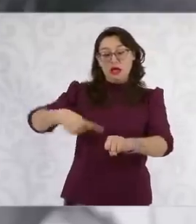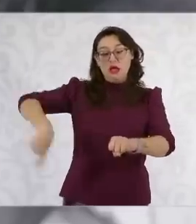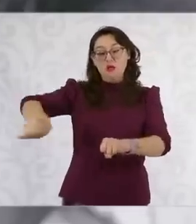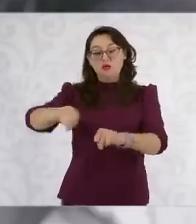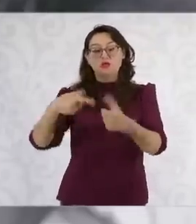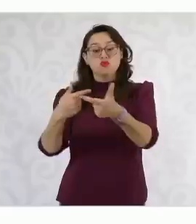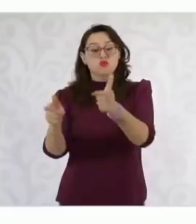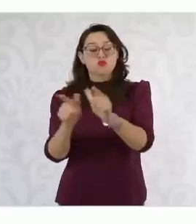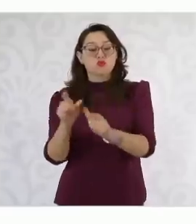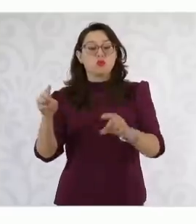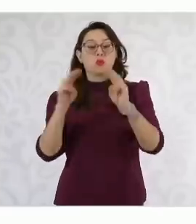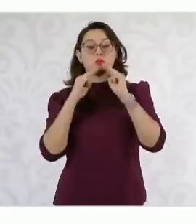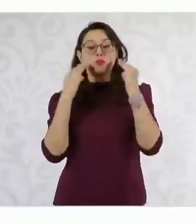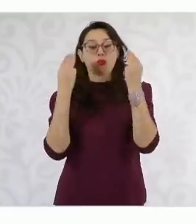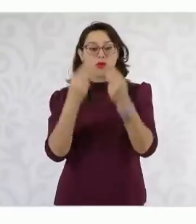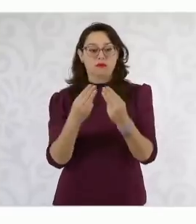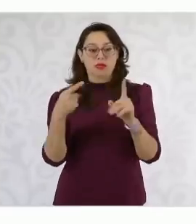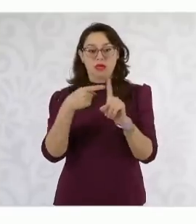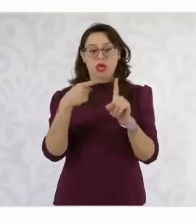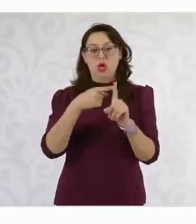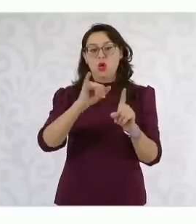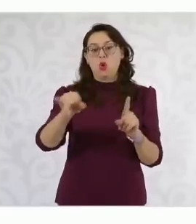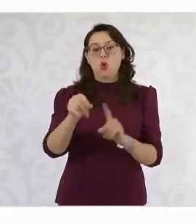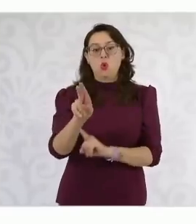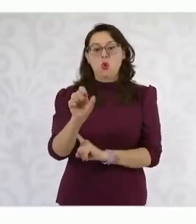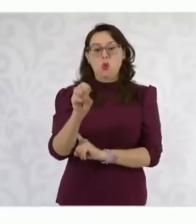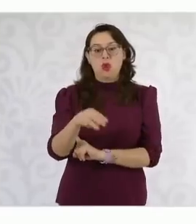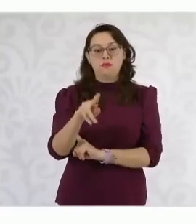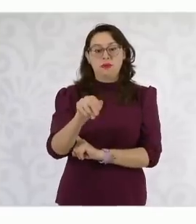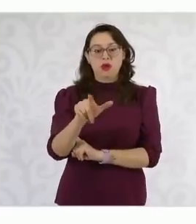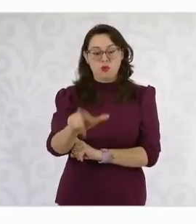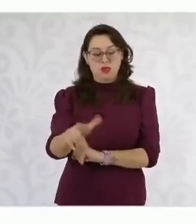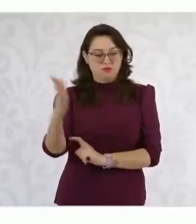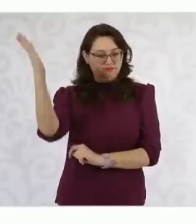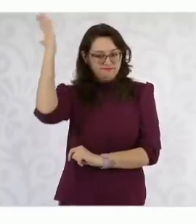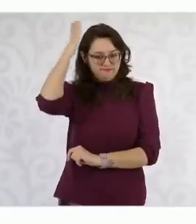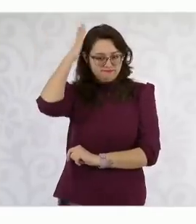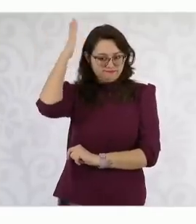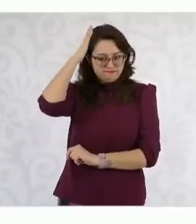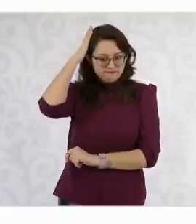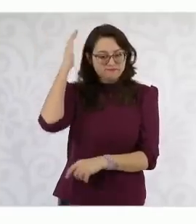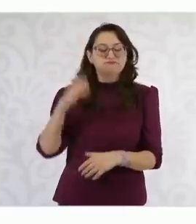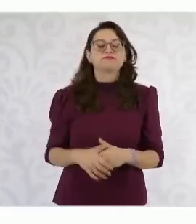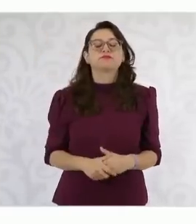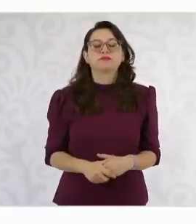entre ellas Juan Manuel n jefe de una célula delictiva en esta acción se aseguraron tres armas